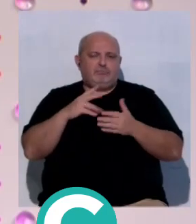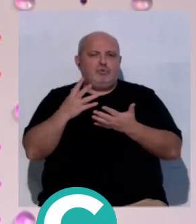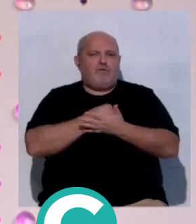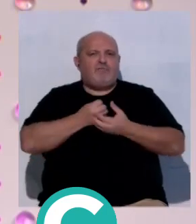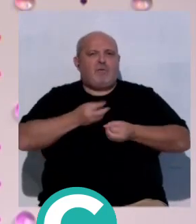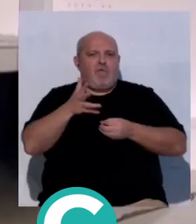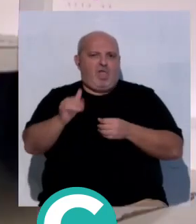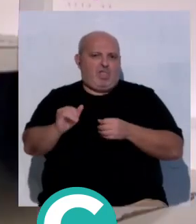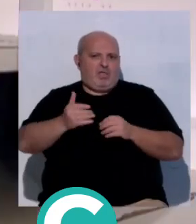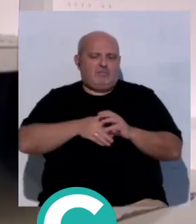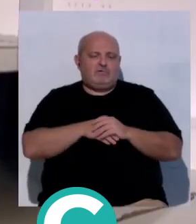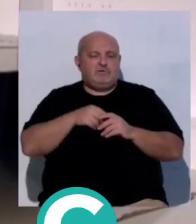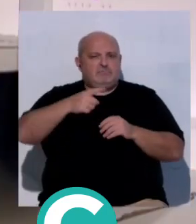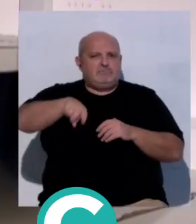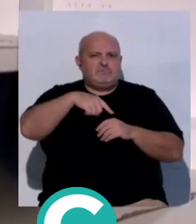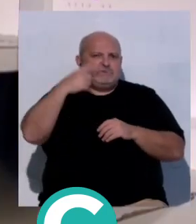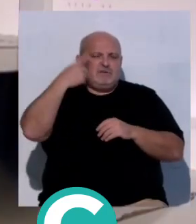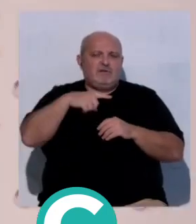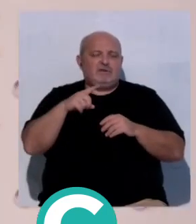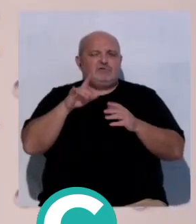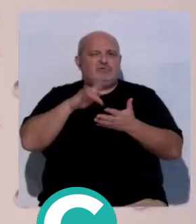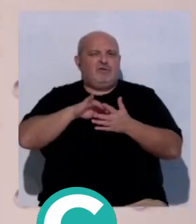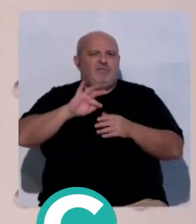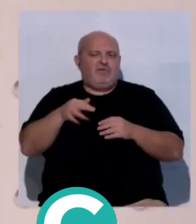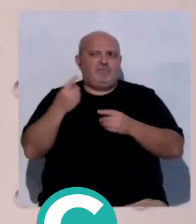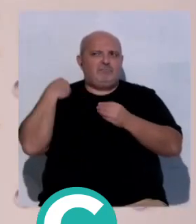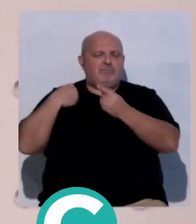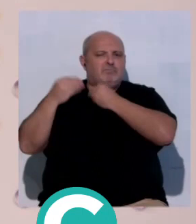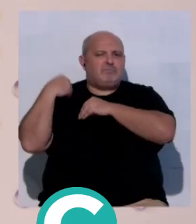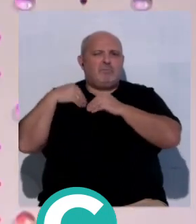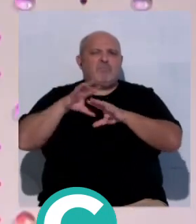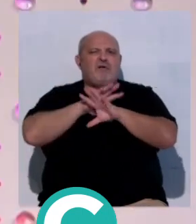ahí vosotros sabéis que en cada rueda de prensa se me ha preguntado por valcárcel y he contestado